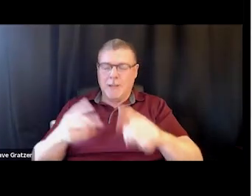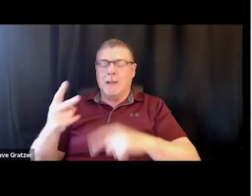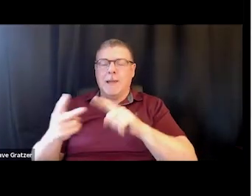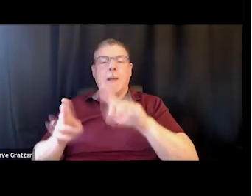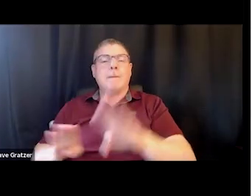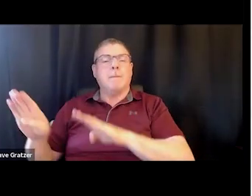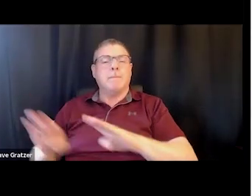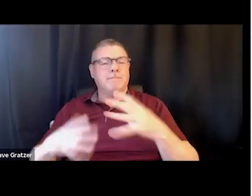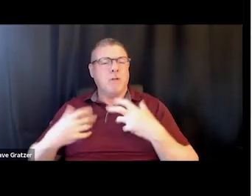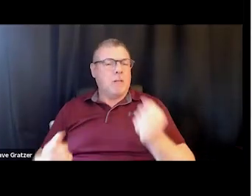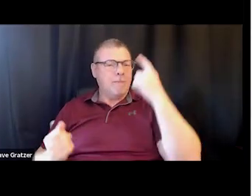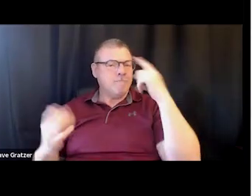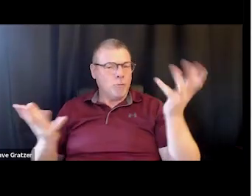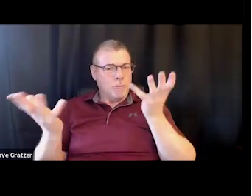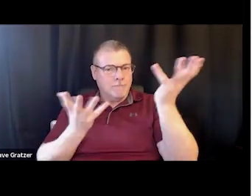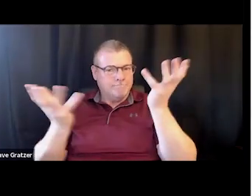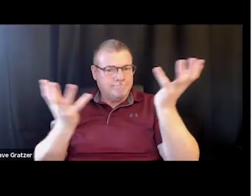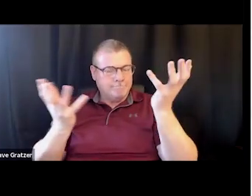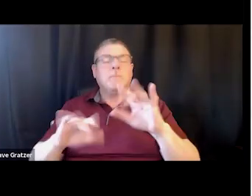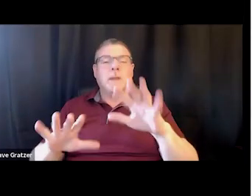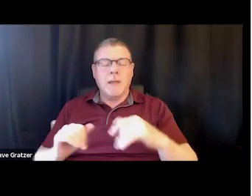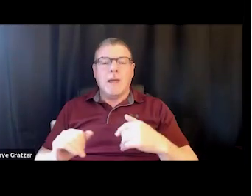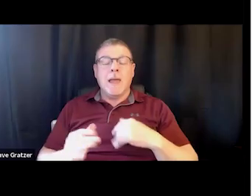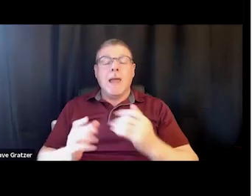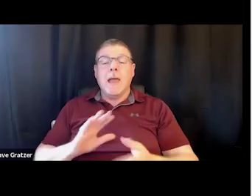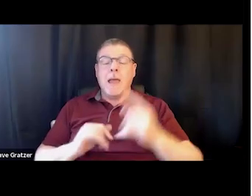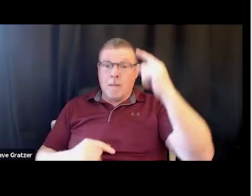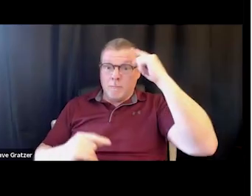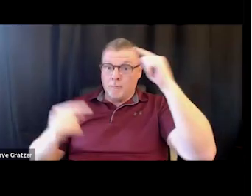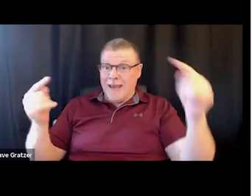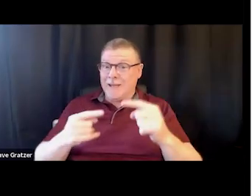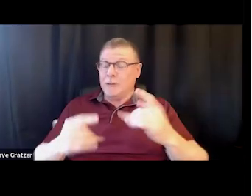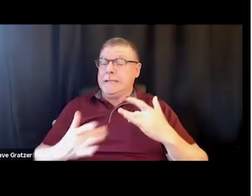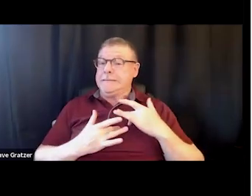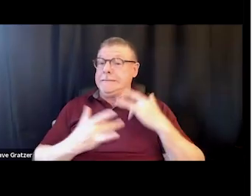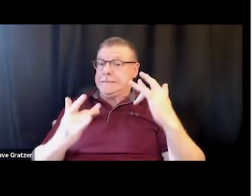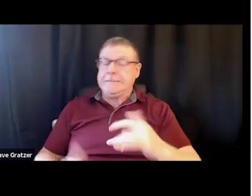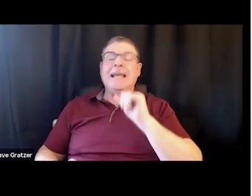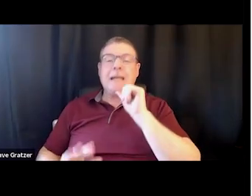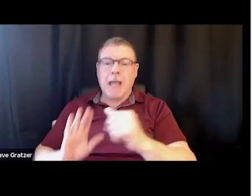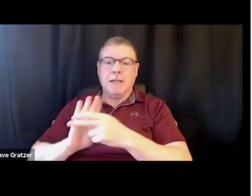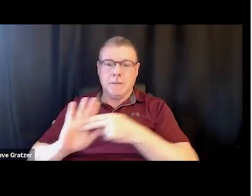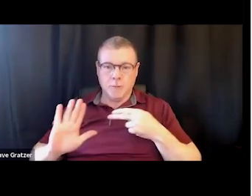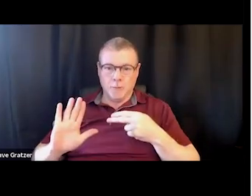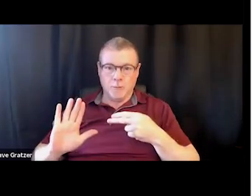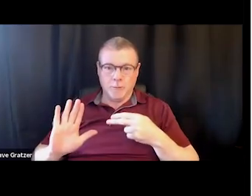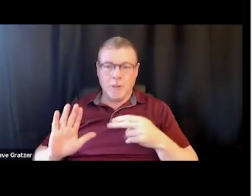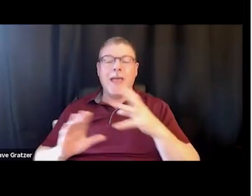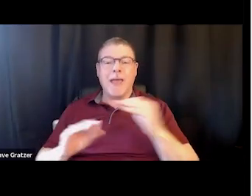la lesión cerebral es comúnmente no diagnosticada y es una condición concurrente comúnmente no diagnosticada